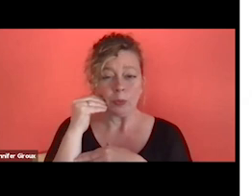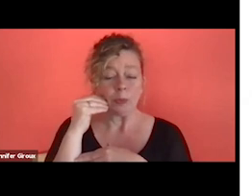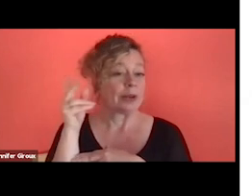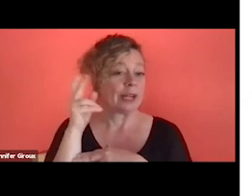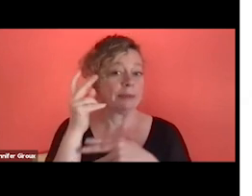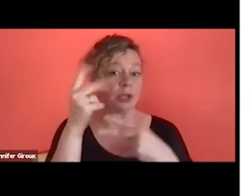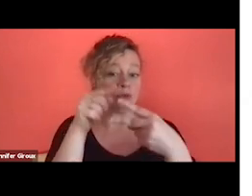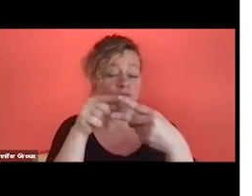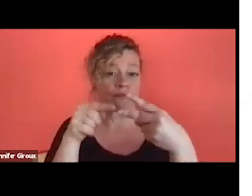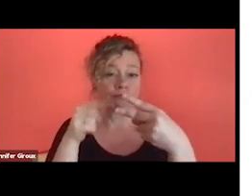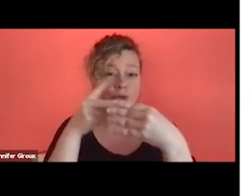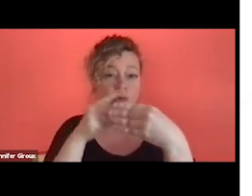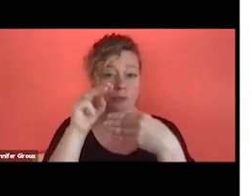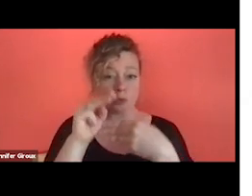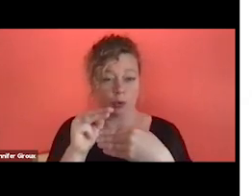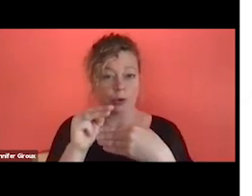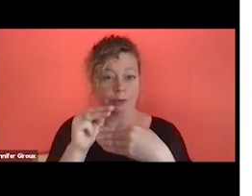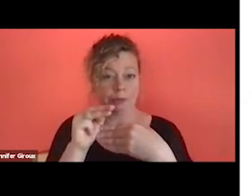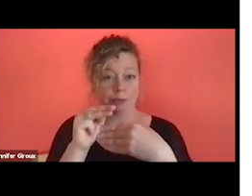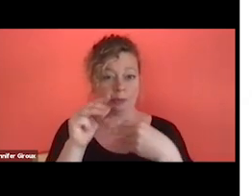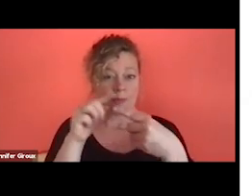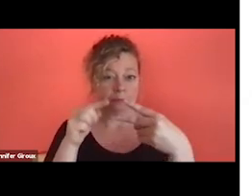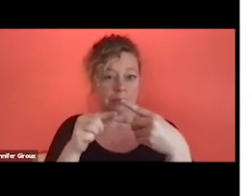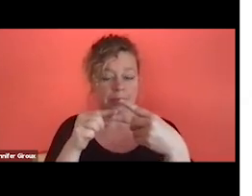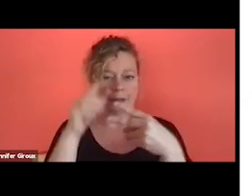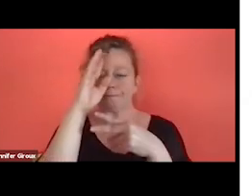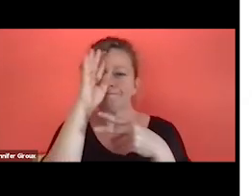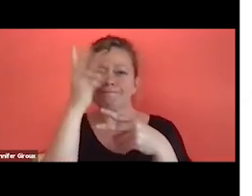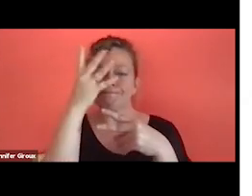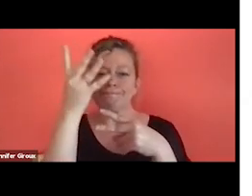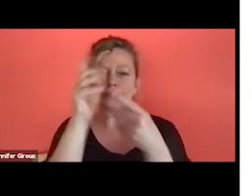sobre cómo han innovado y adaptado sus sistemas